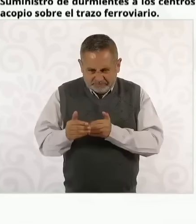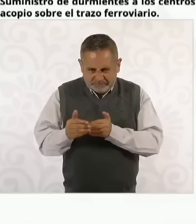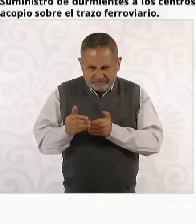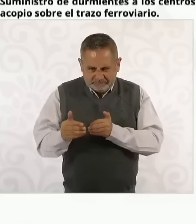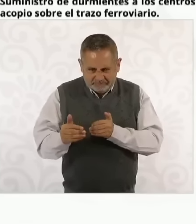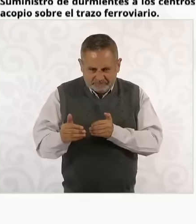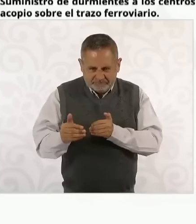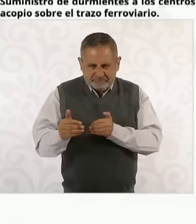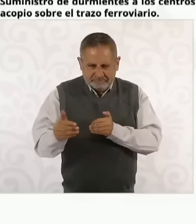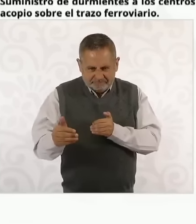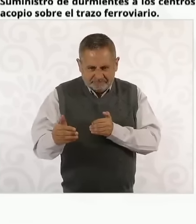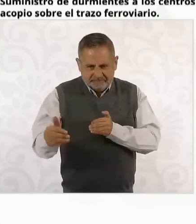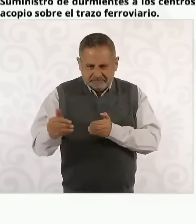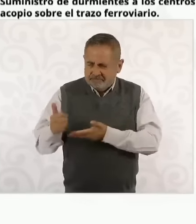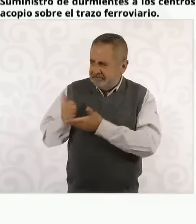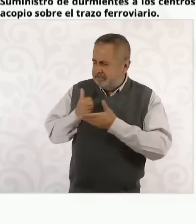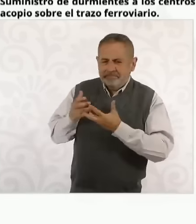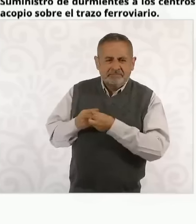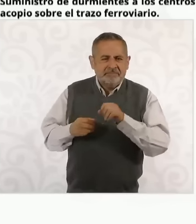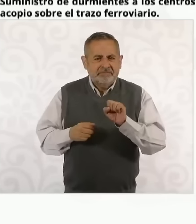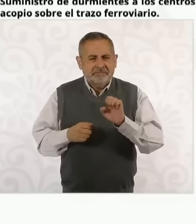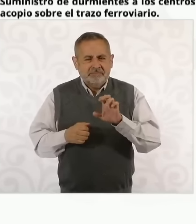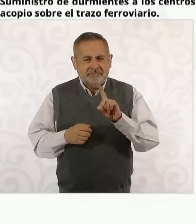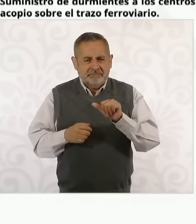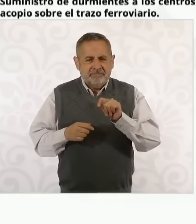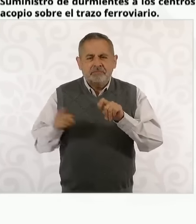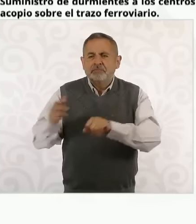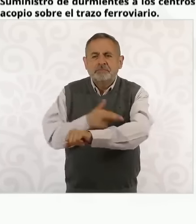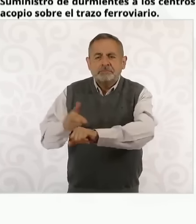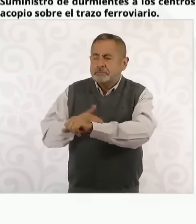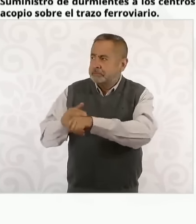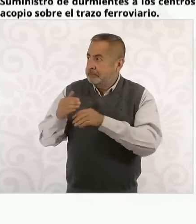nuestros compañeros de Cedatu y Sic, las eras encargadas de liberarnos el derecho de vía nos